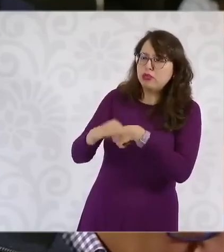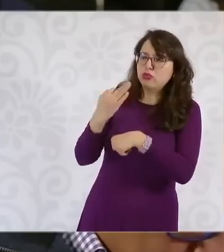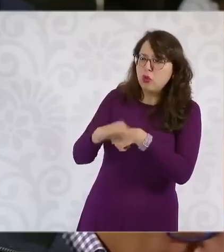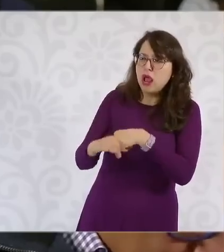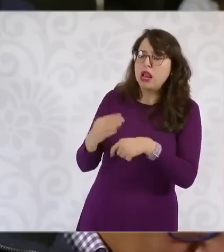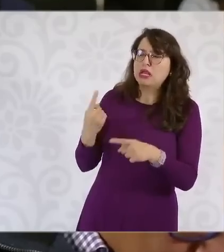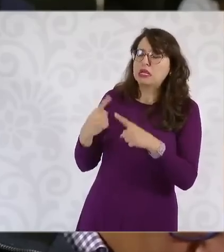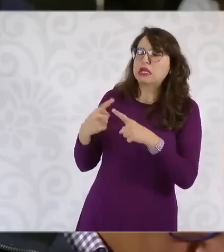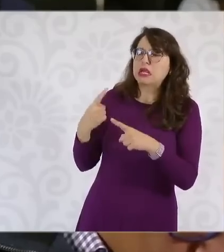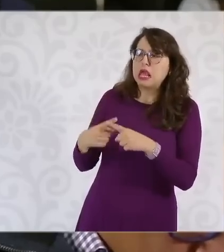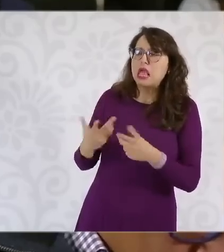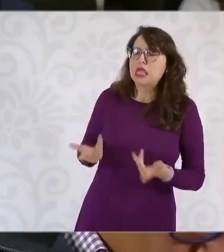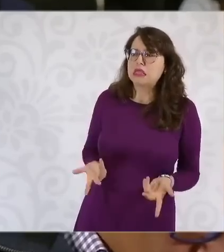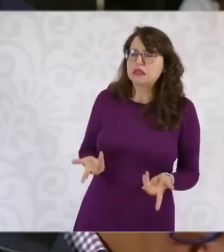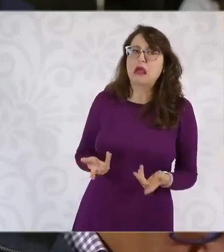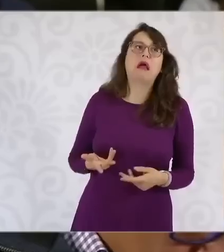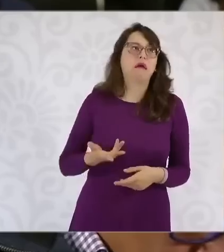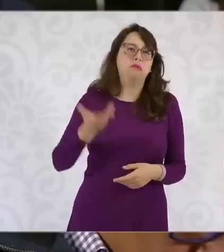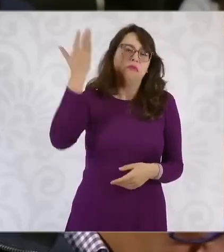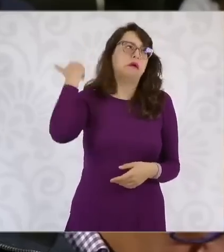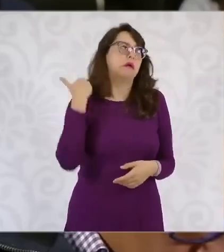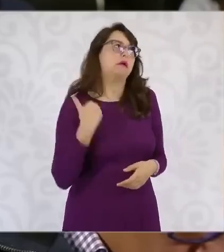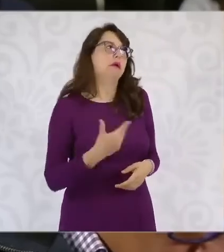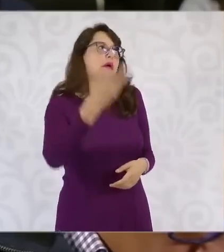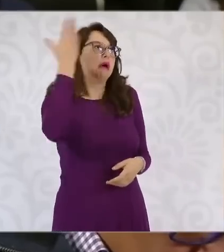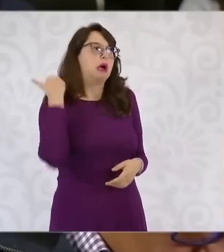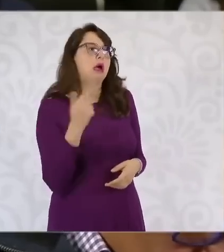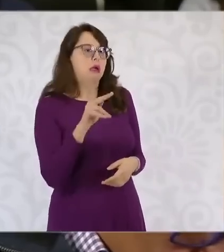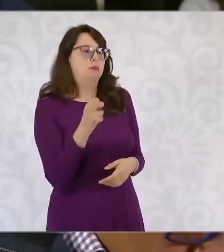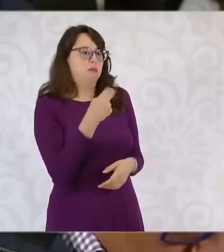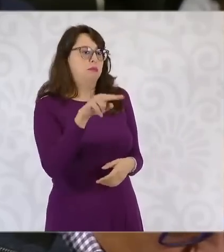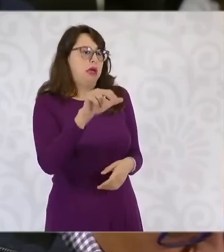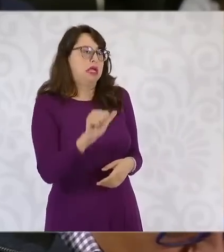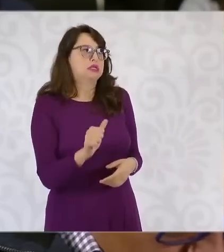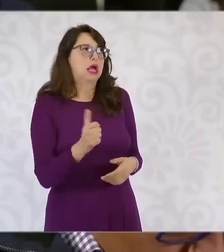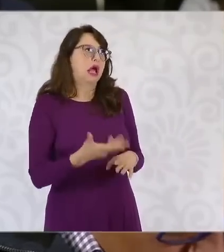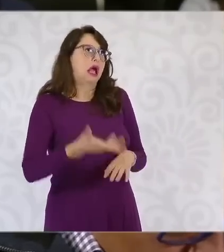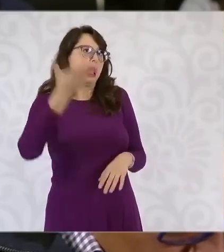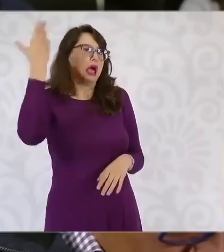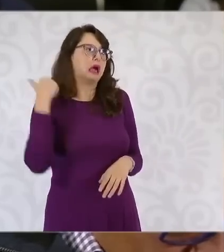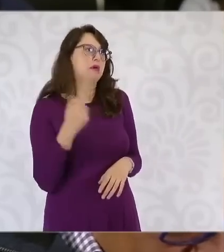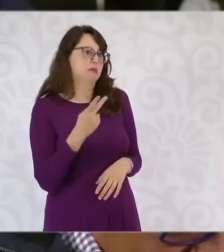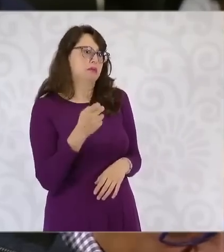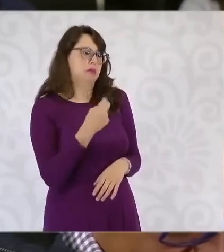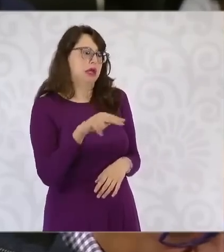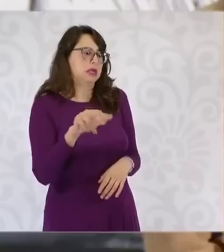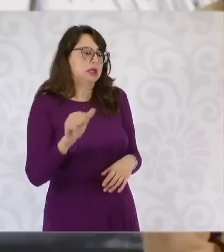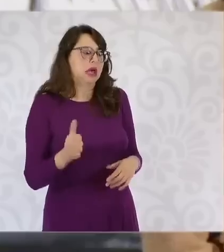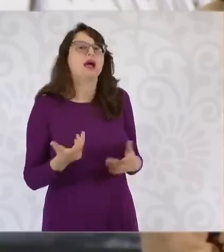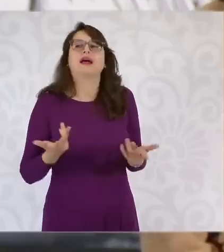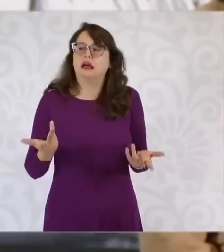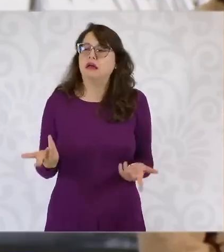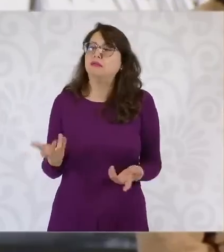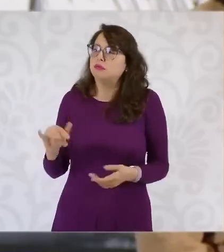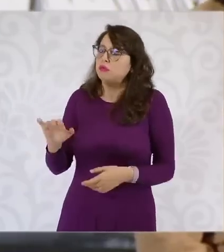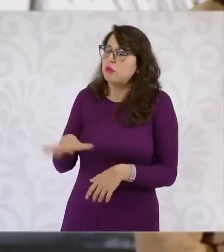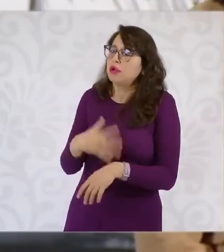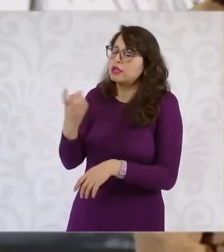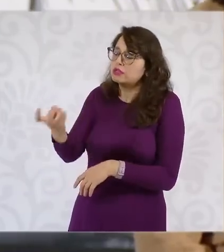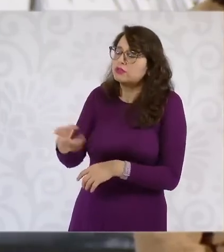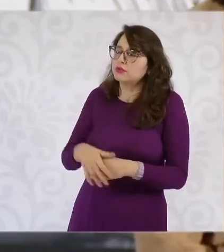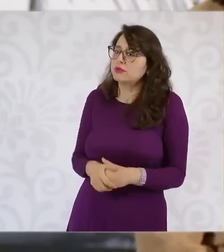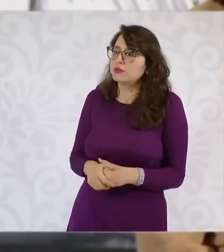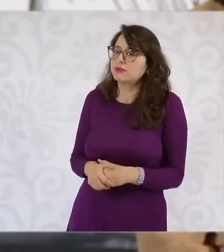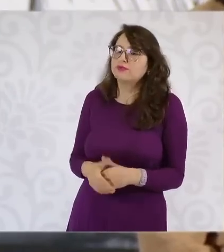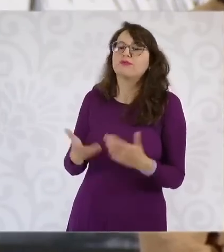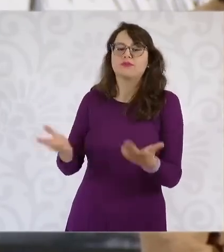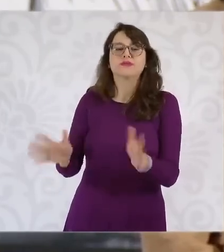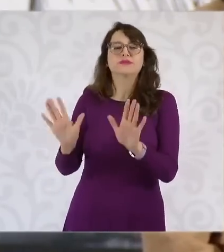tres desde Peña Nieto más otros cuatro peñ Lan 10 años est cons hay gente de ese tiempo a ver reina